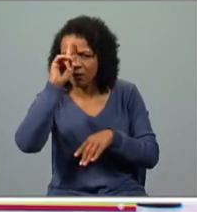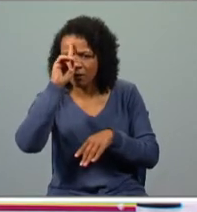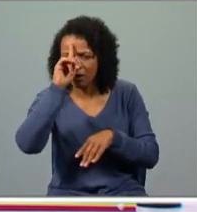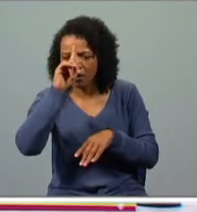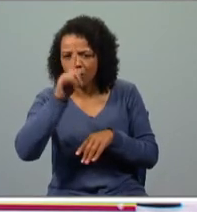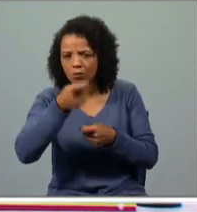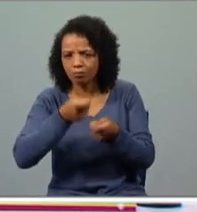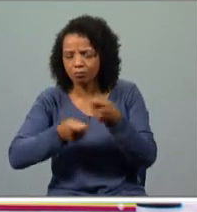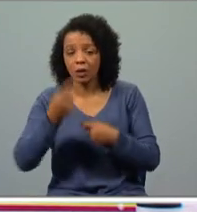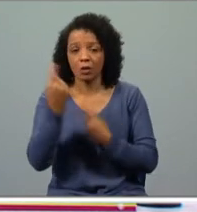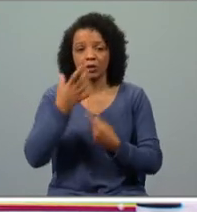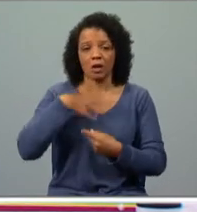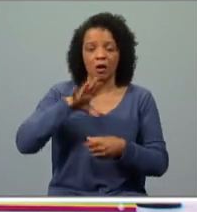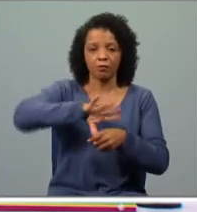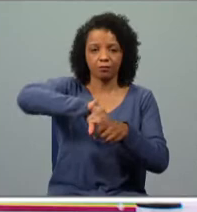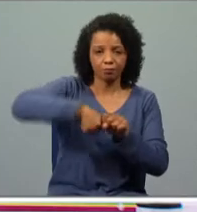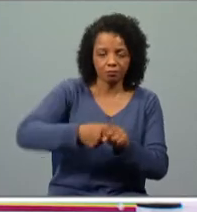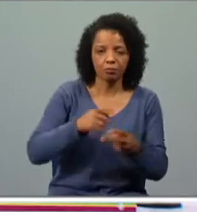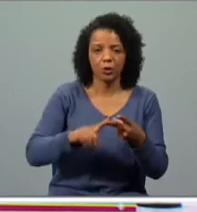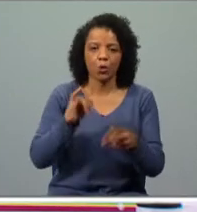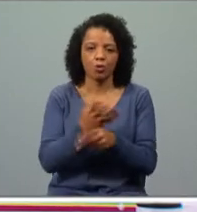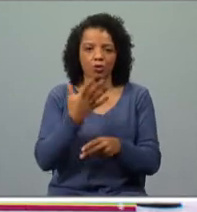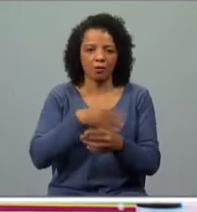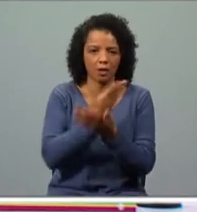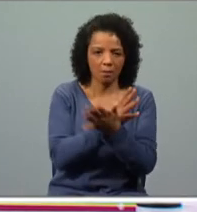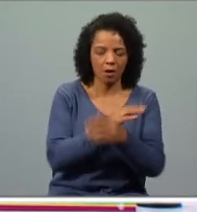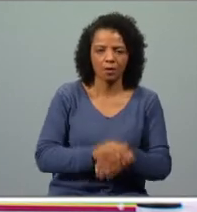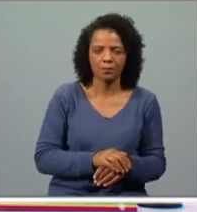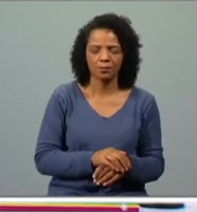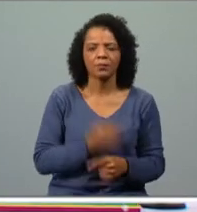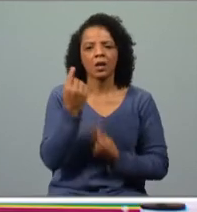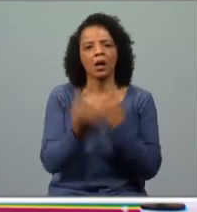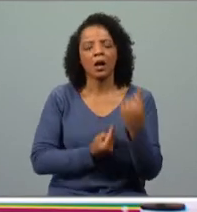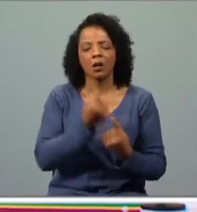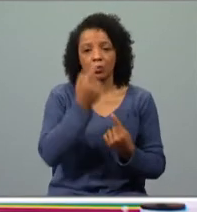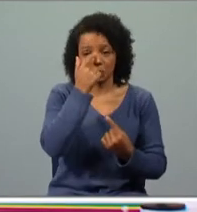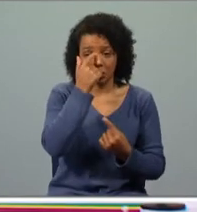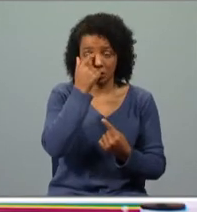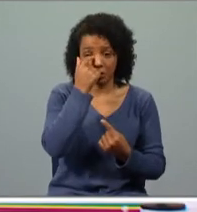os queriam destruiu outros queriam que mal e eu ouvi alguns que isso eram vamos 想要摧毀別人想要它生病了，我聽說這是讓